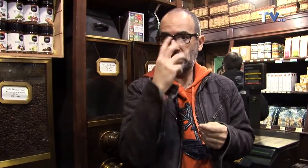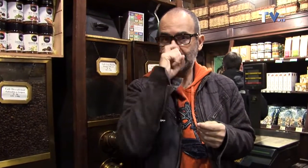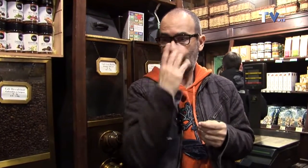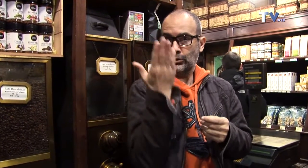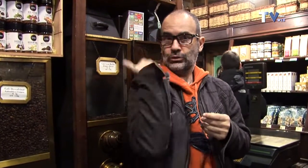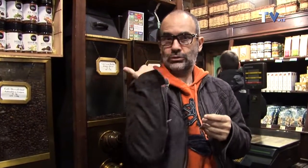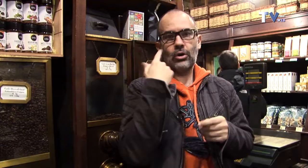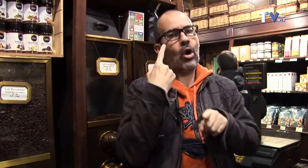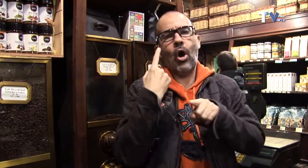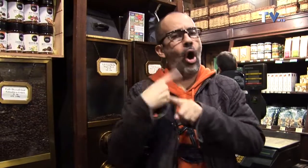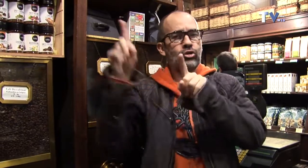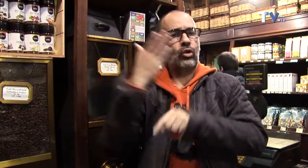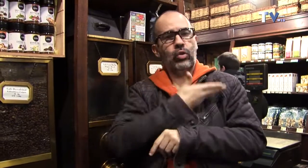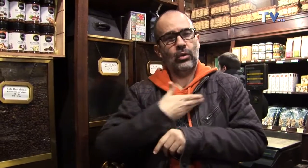han ido muriendo y se ha perdido la tradición.